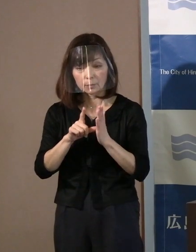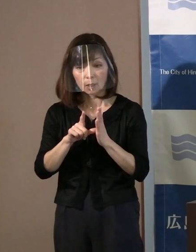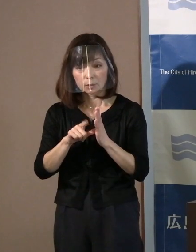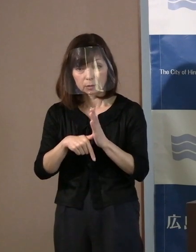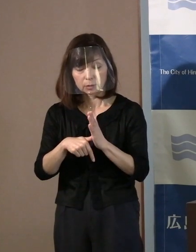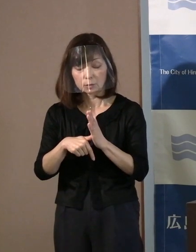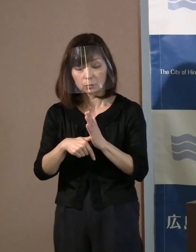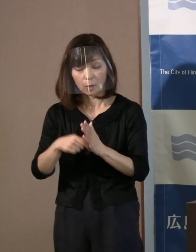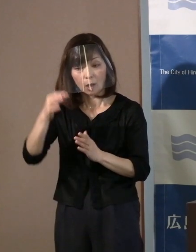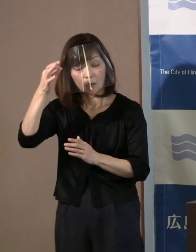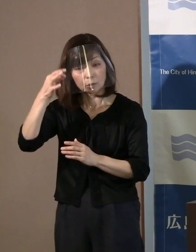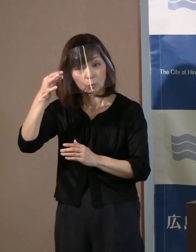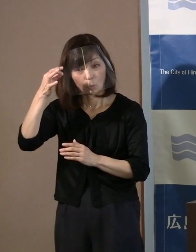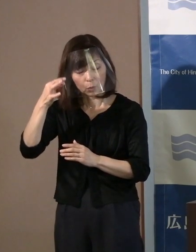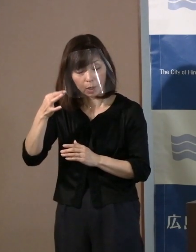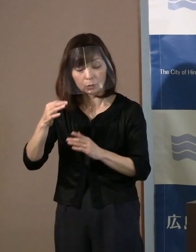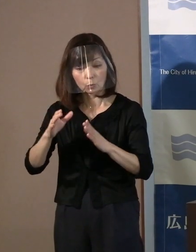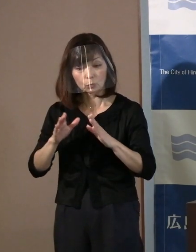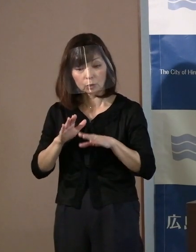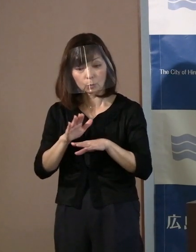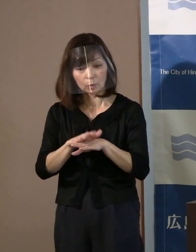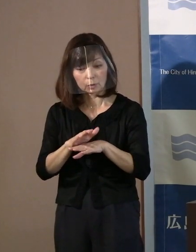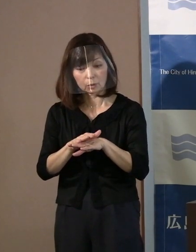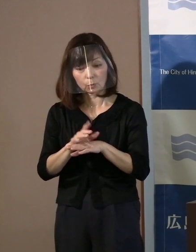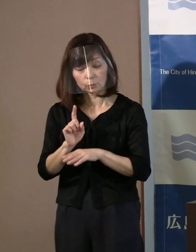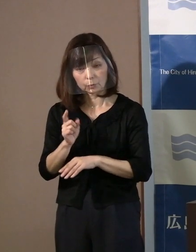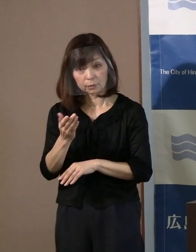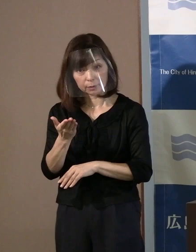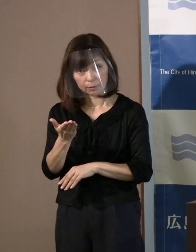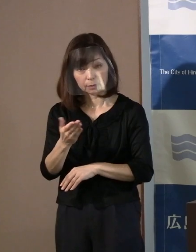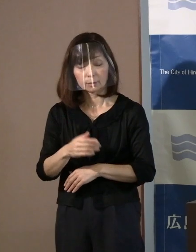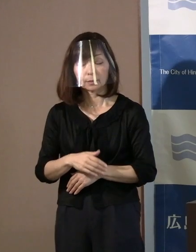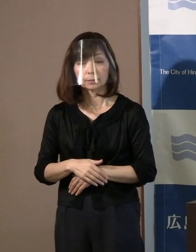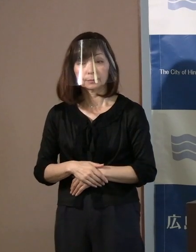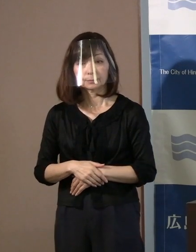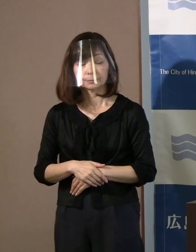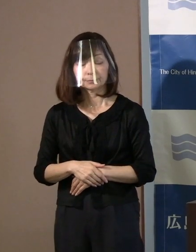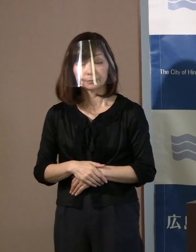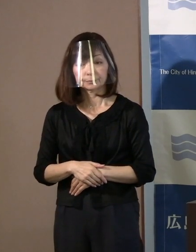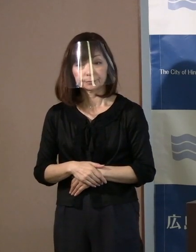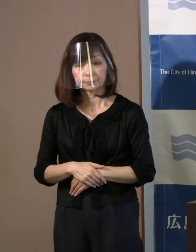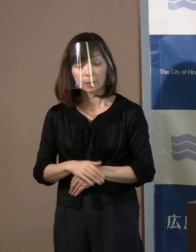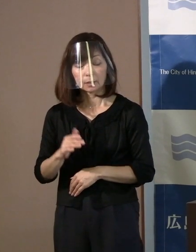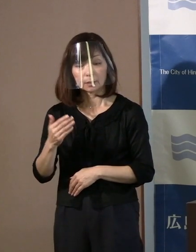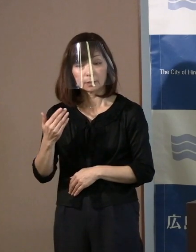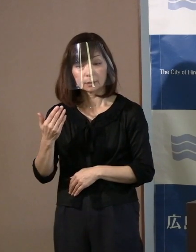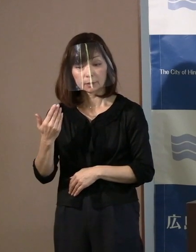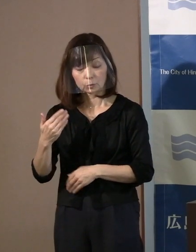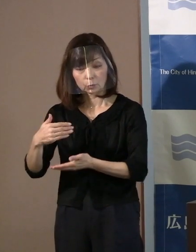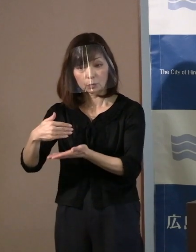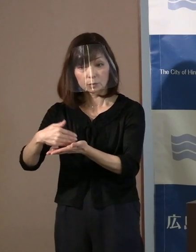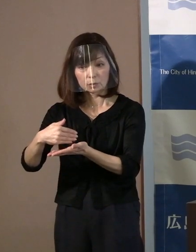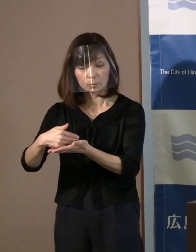評価はどう受け止めてらっしゃいますか｡ あと､先ほど御説明のあった､ 活用策を決める上で､